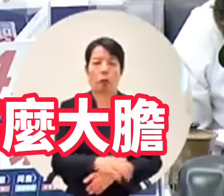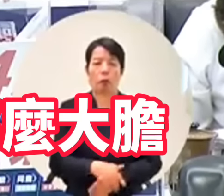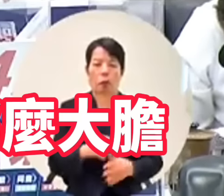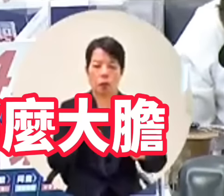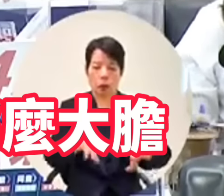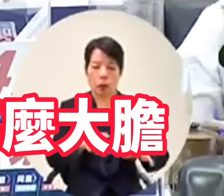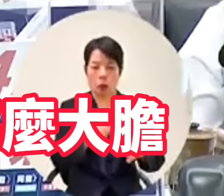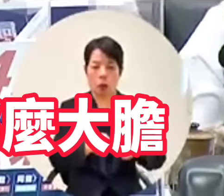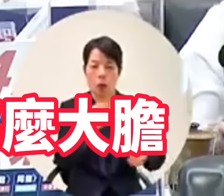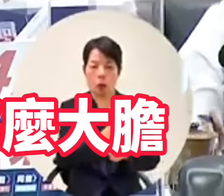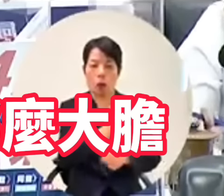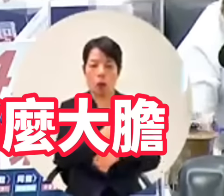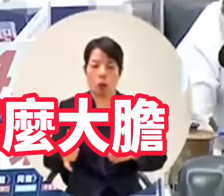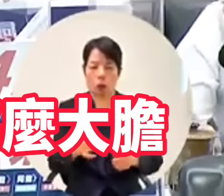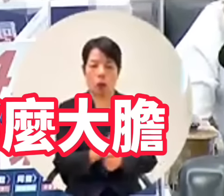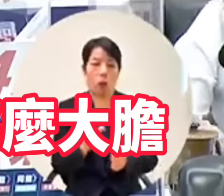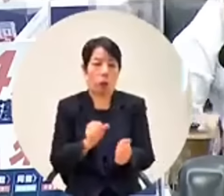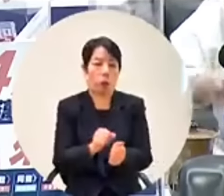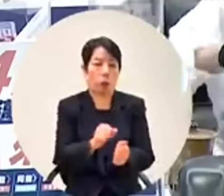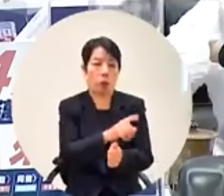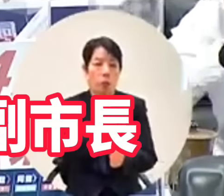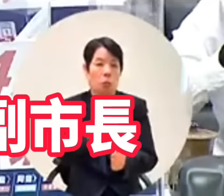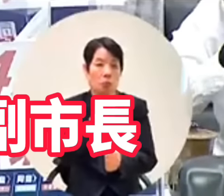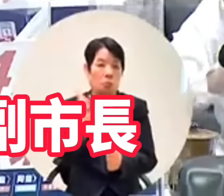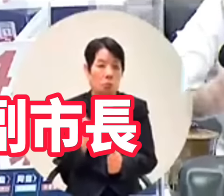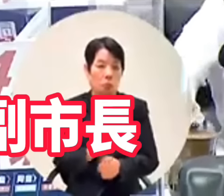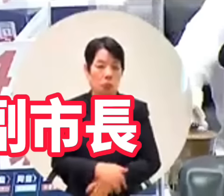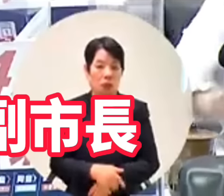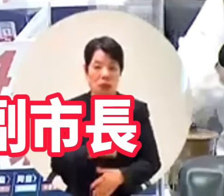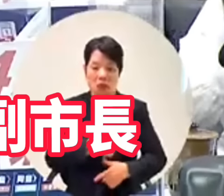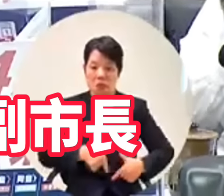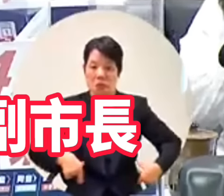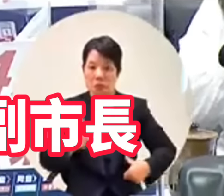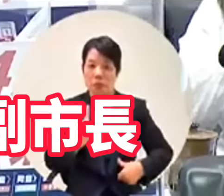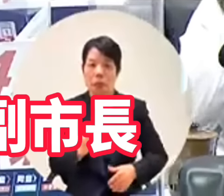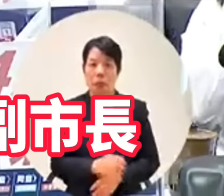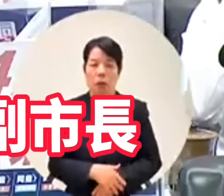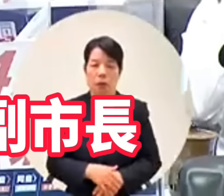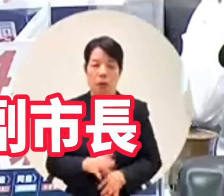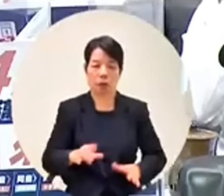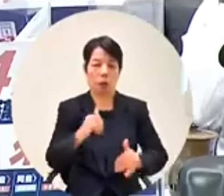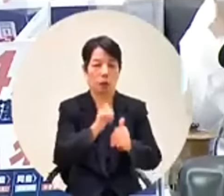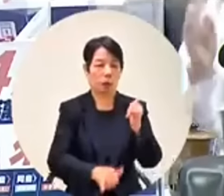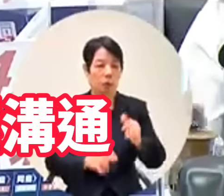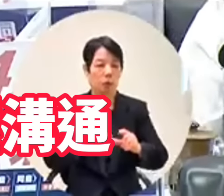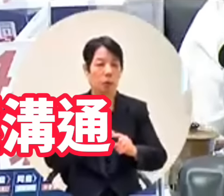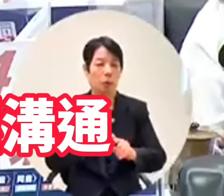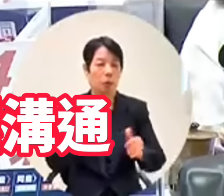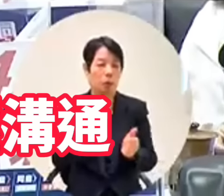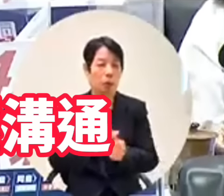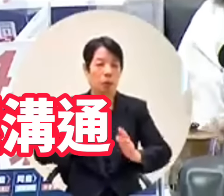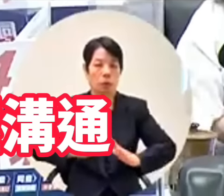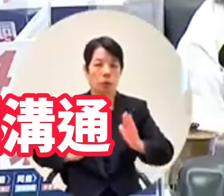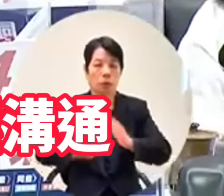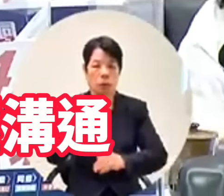江湖靠山為什麼那麼大膽 背後就是有史大副市長 沒有跟協會積極溝通